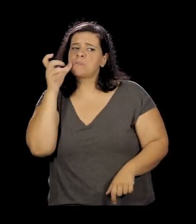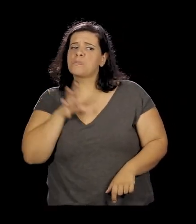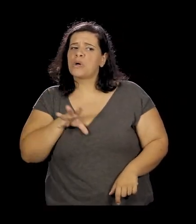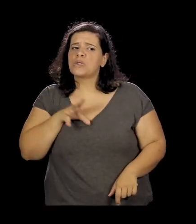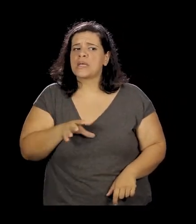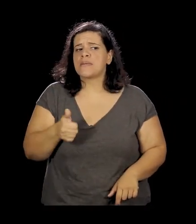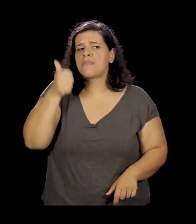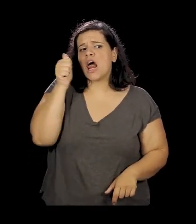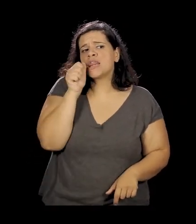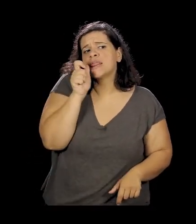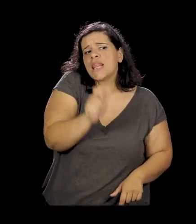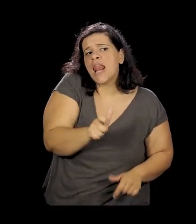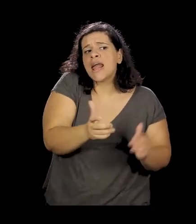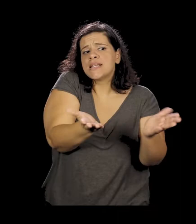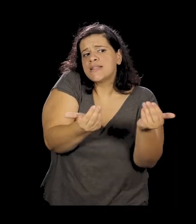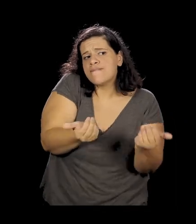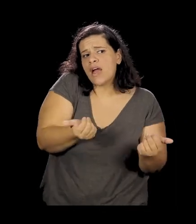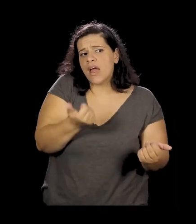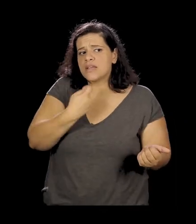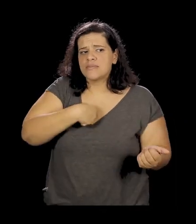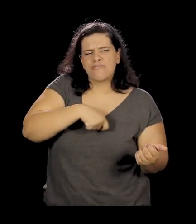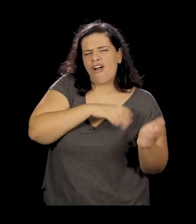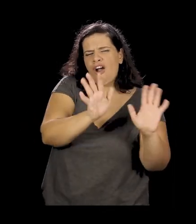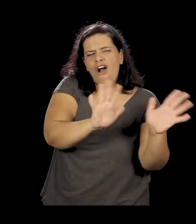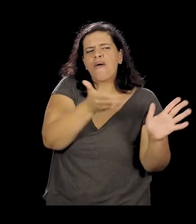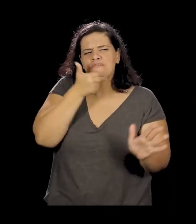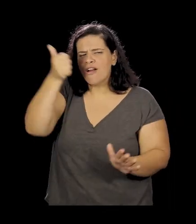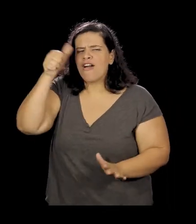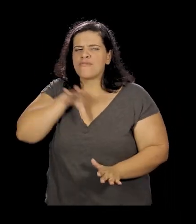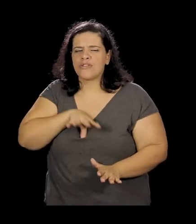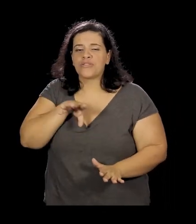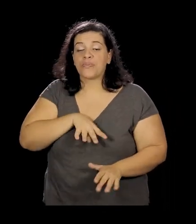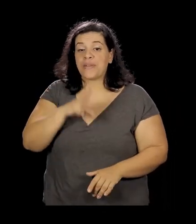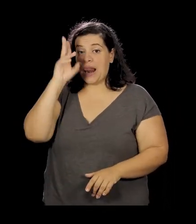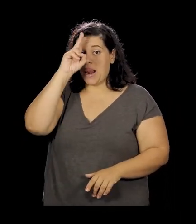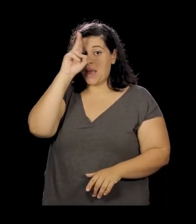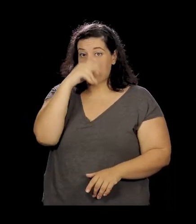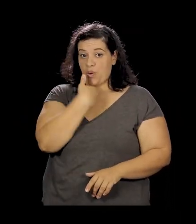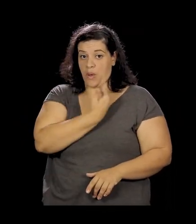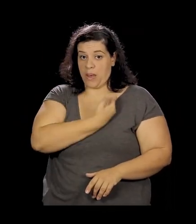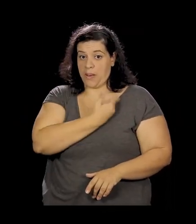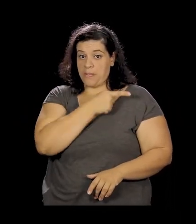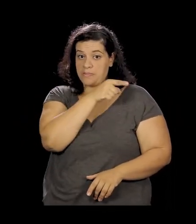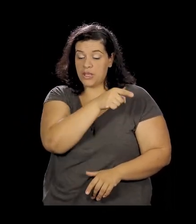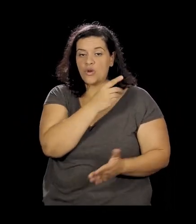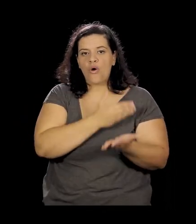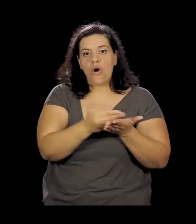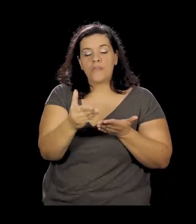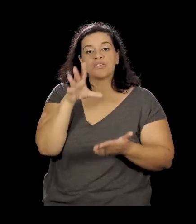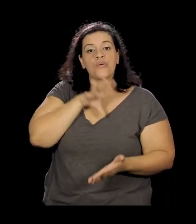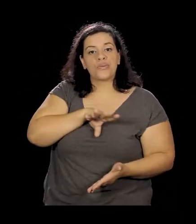O português é mais interessante! Vamos!”. Tenho um amigo que começou a estudar português